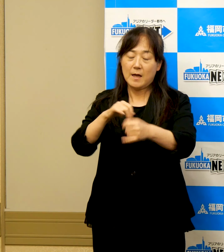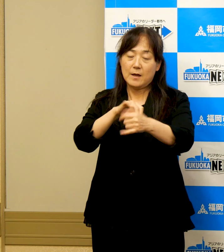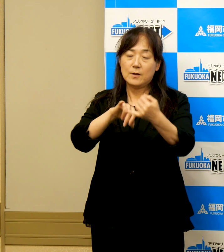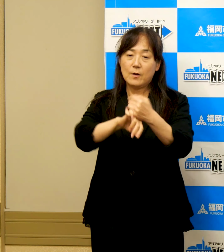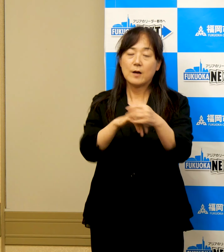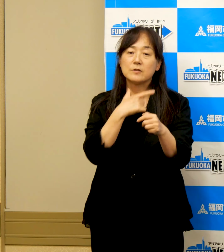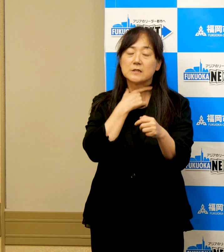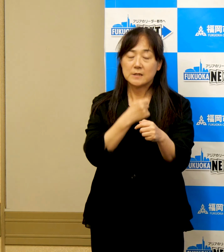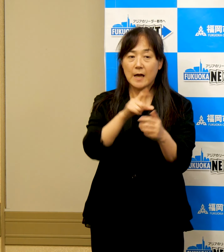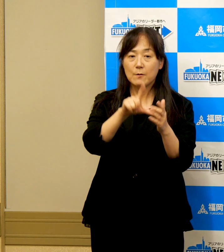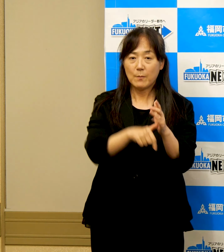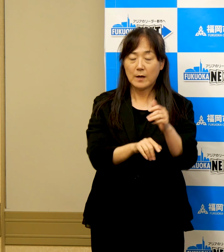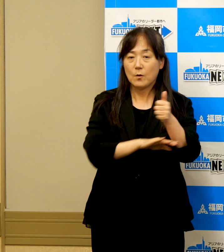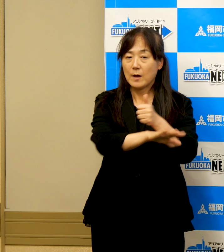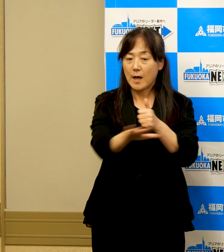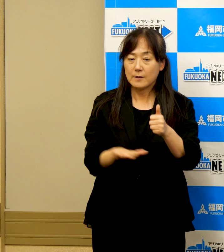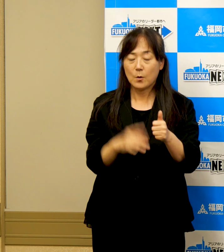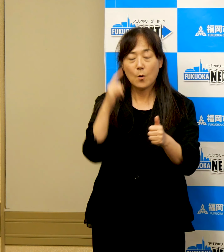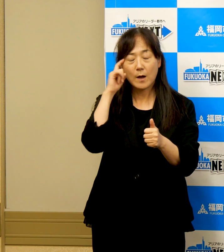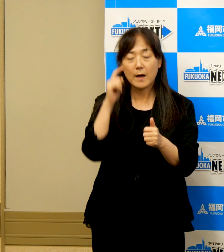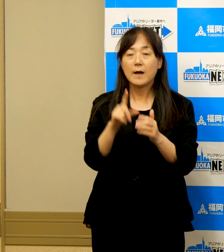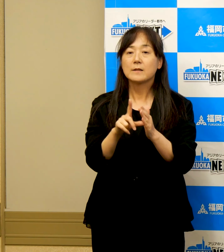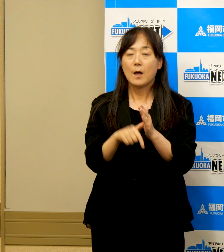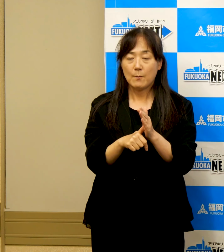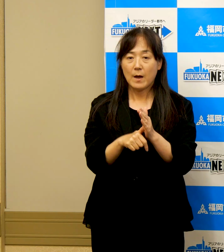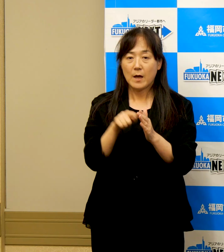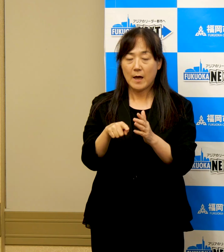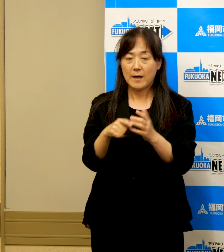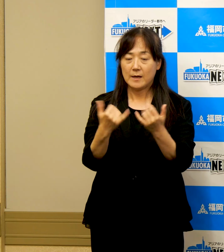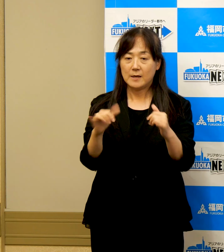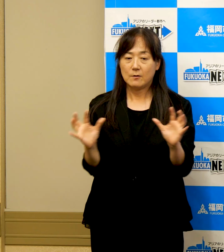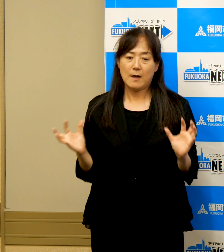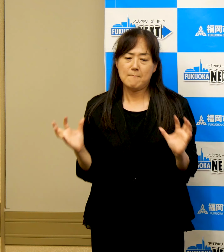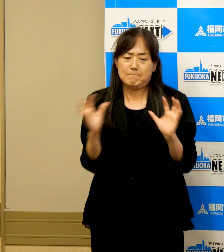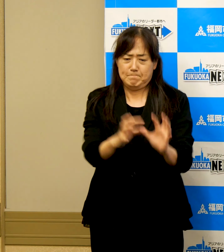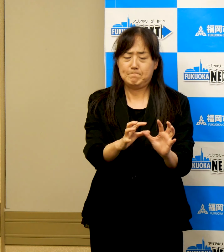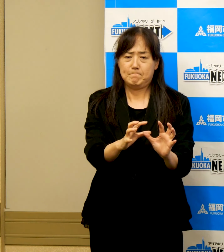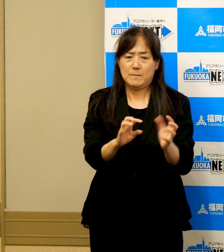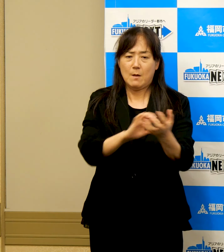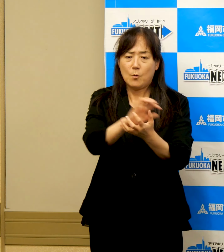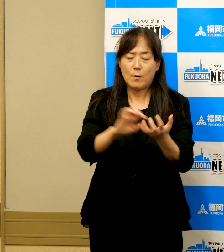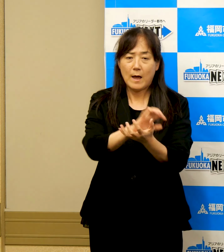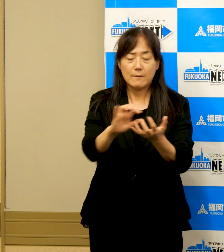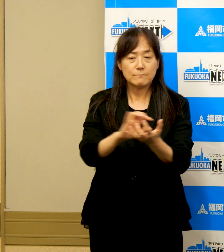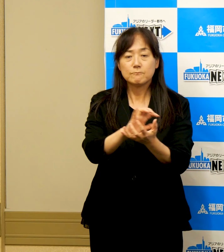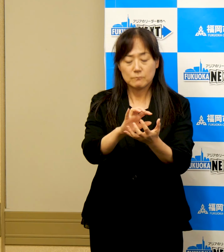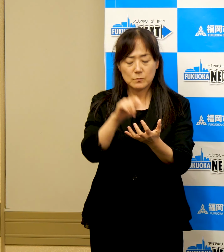もうできる環境があるとかいうことを考えると それだけの人が一気に押し寄せて 大混乱ということはですね